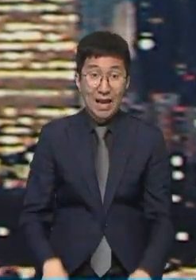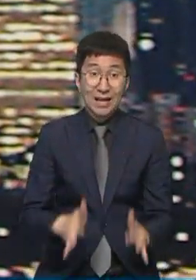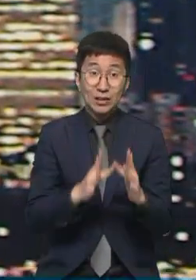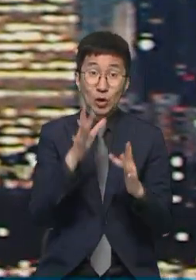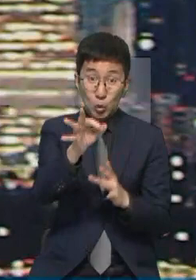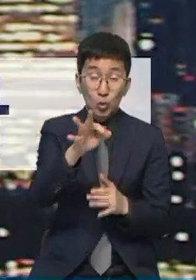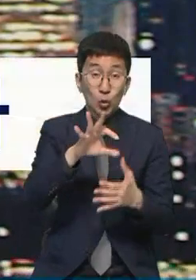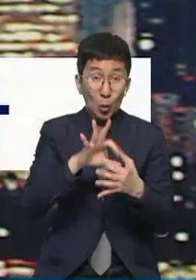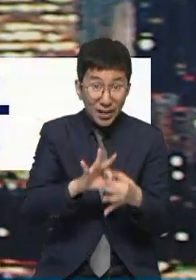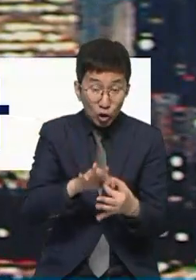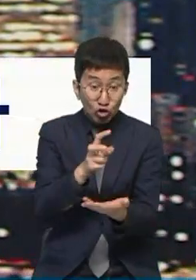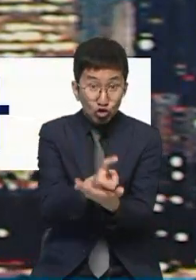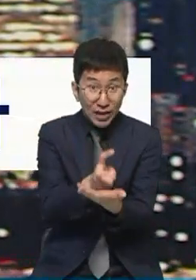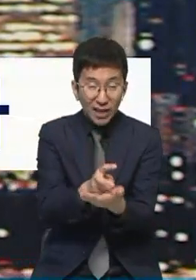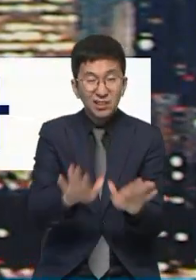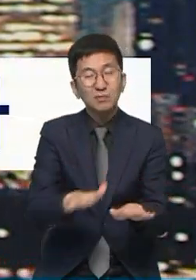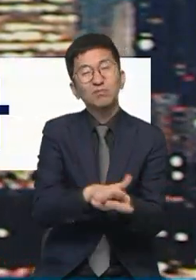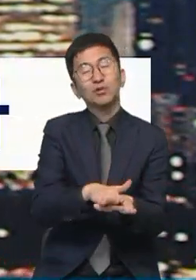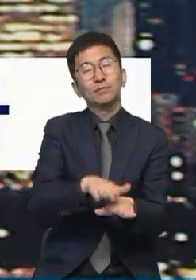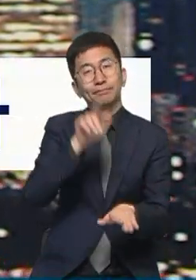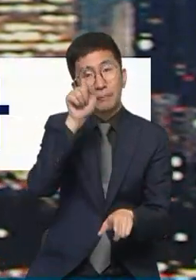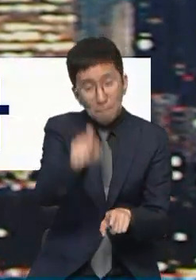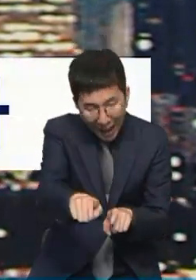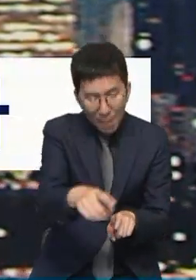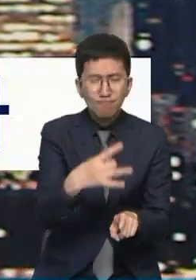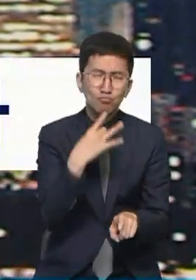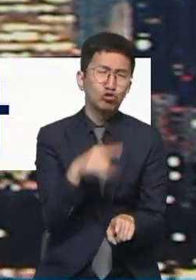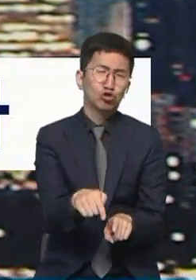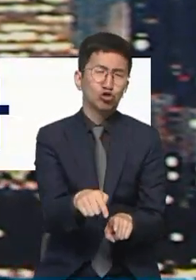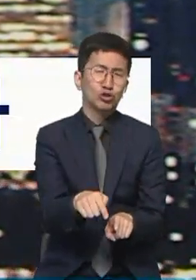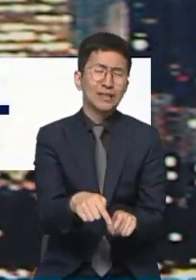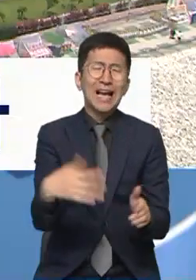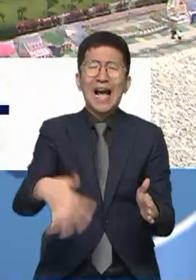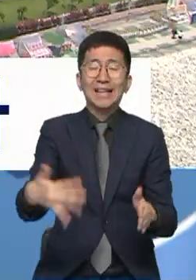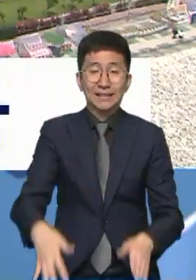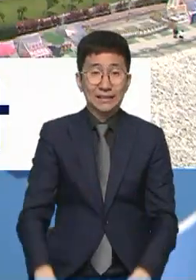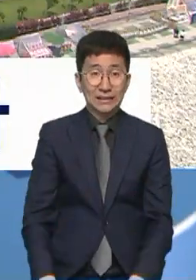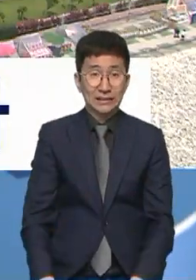건데 아직 갈 길은 멉니다. 이번 법안은 불공정 행위를 규제하고